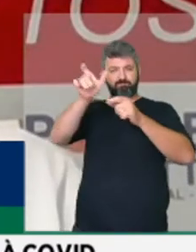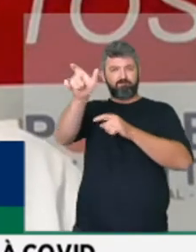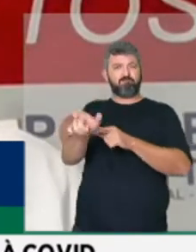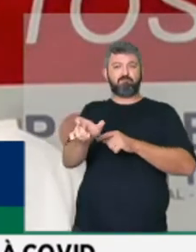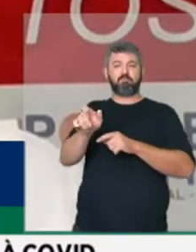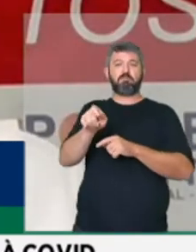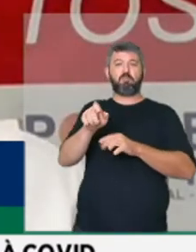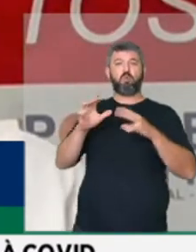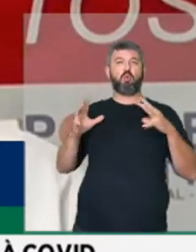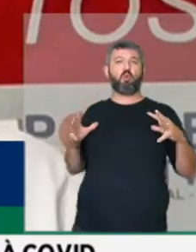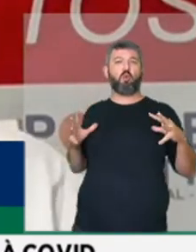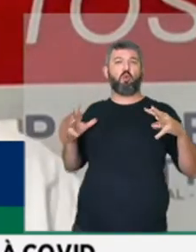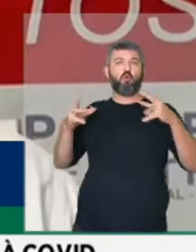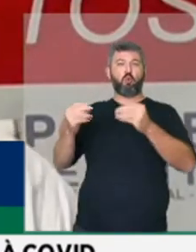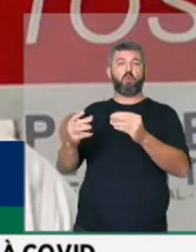BRASIL. ELES FIZERAM UM DIA DE LUTA, UM DIA DE PROTESTOS POR